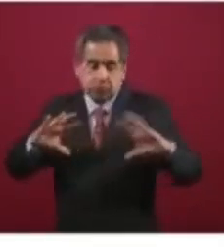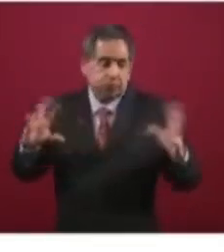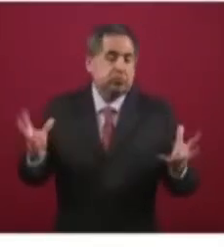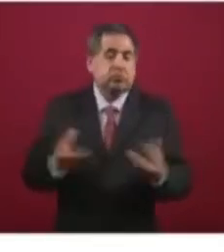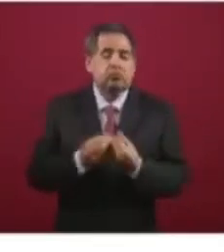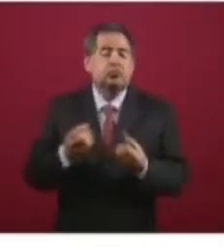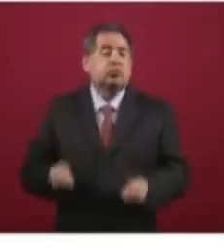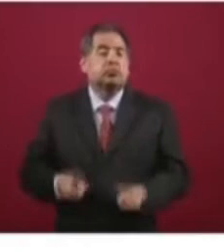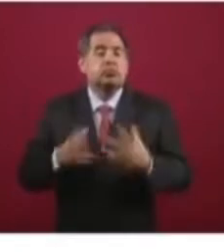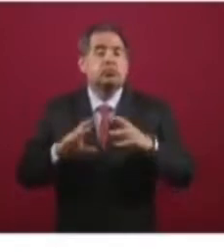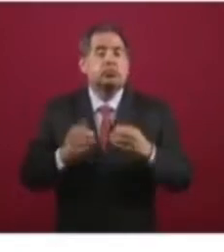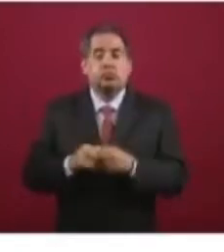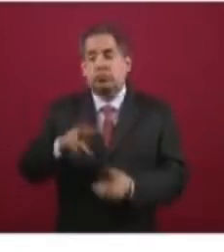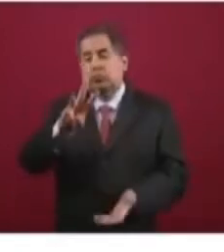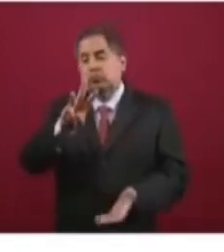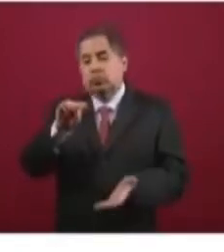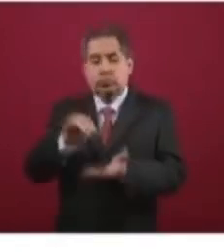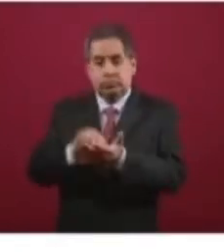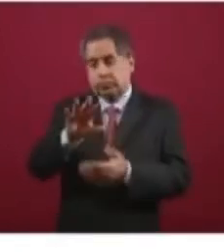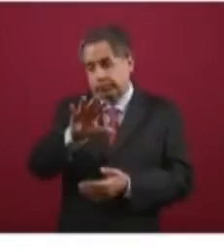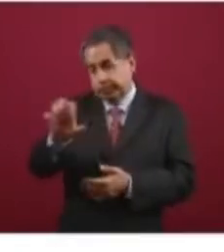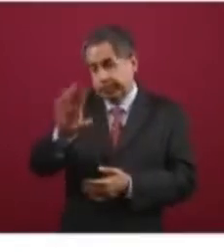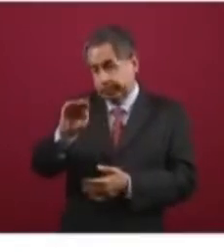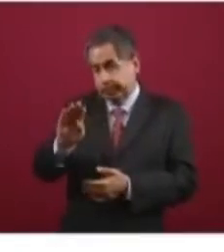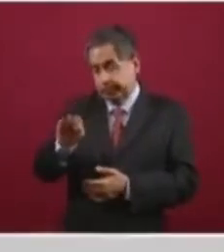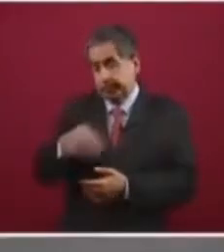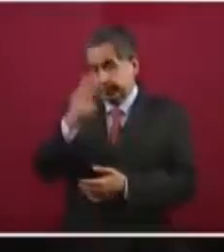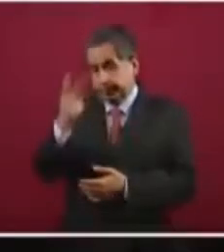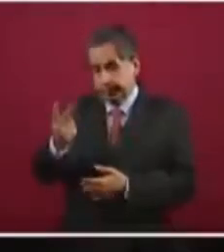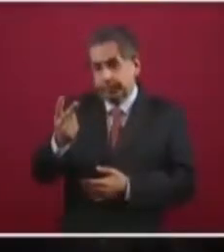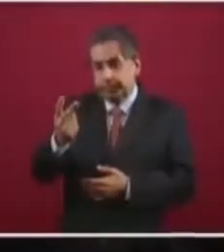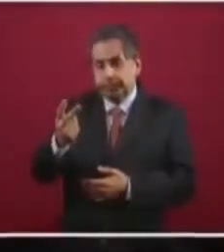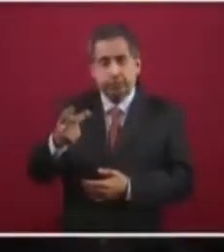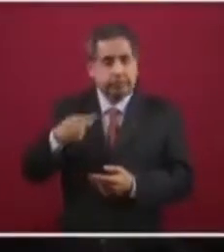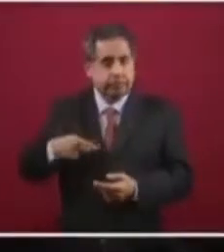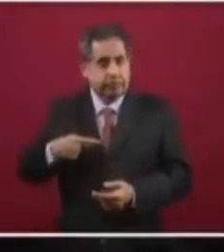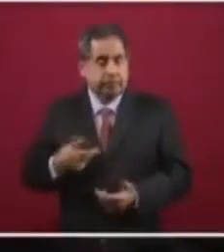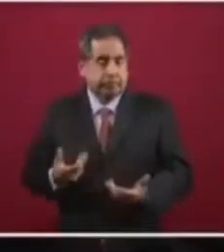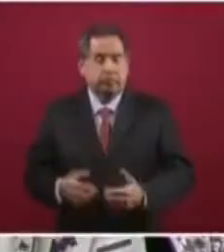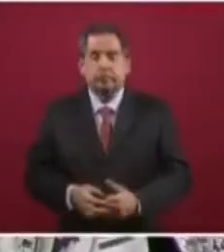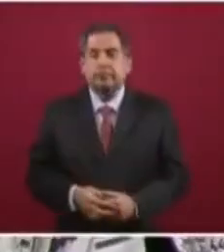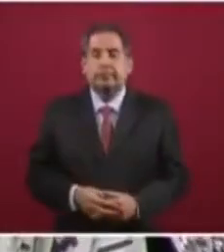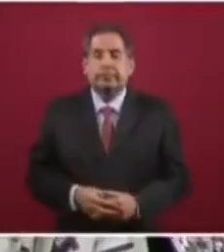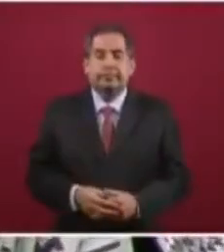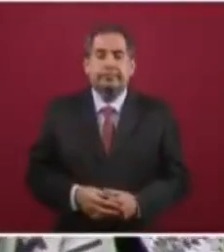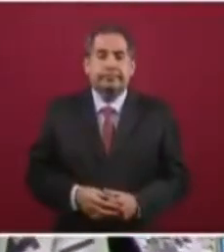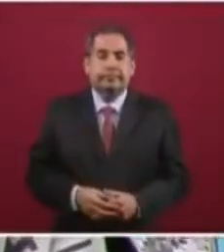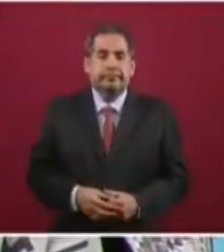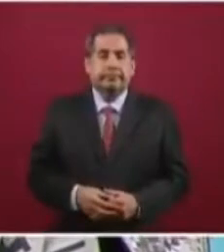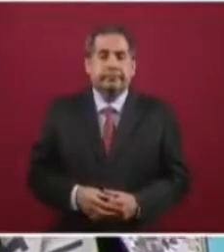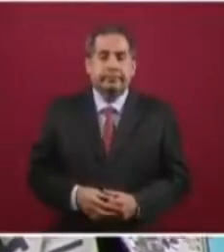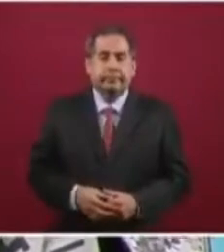de Morelos, tenemos tres mil 592 elementos.